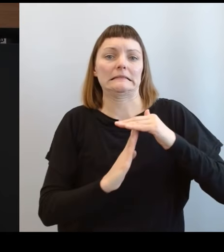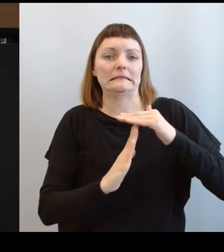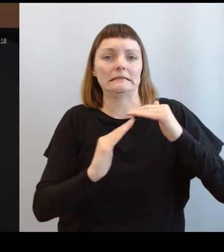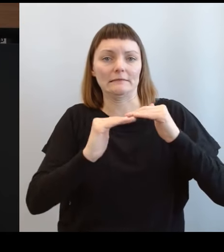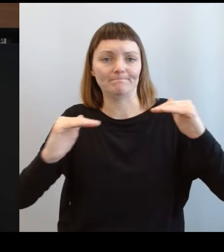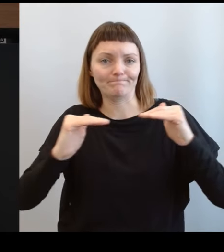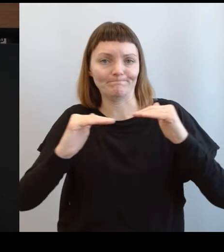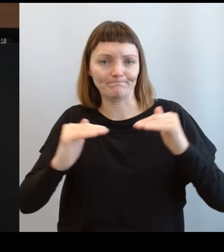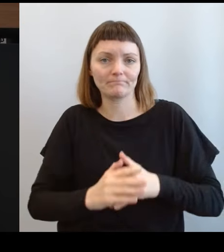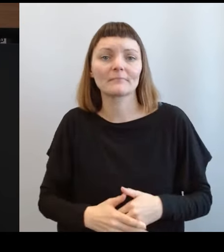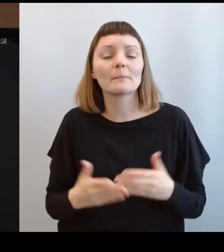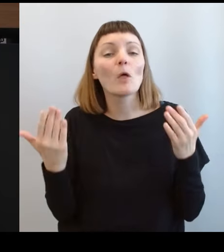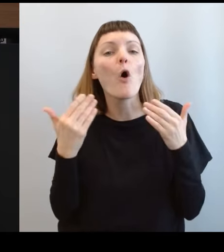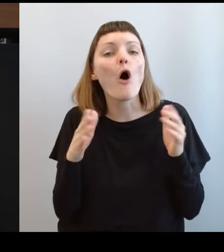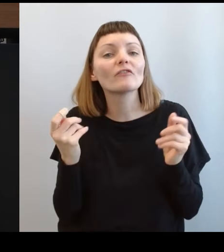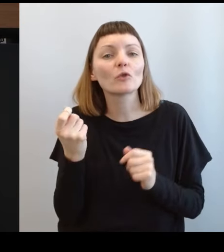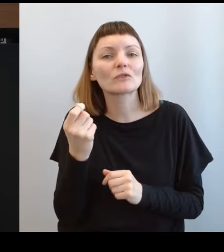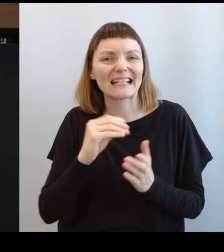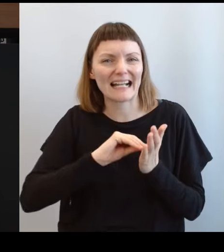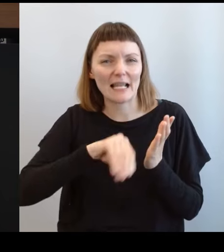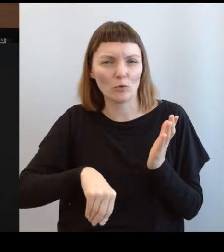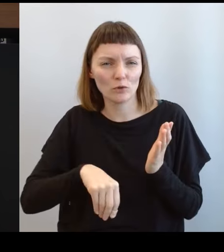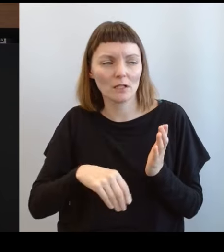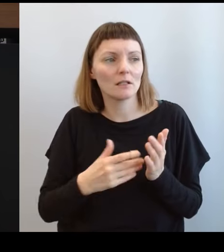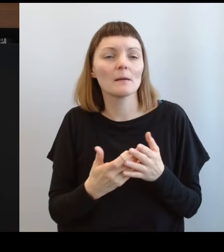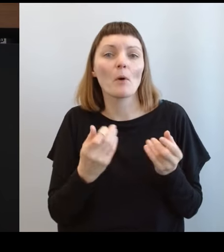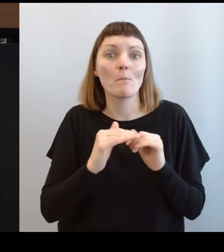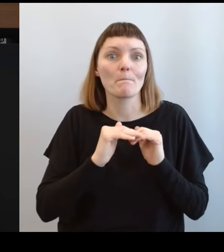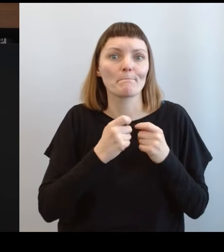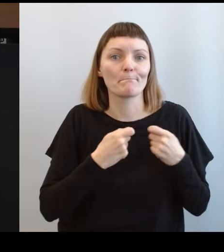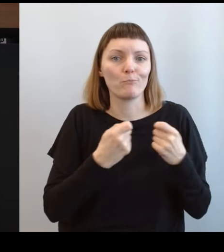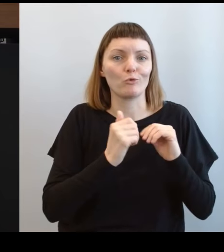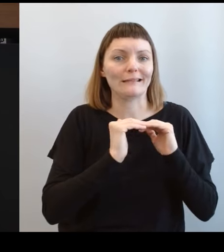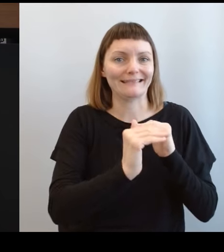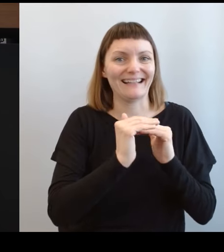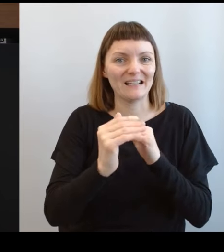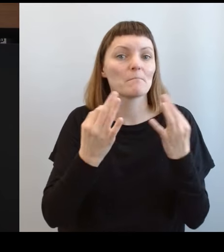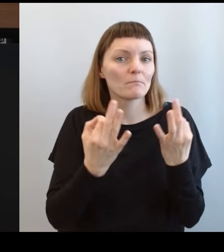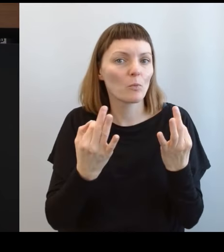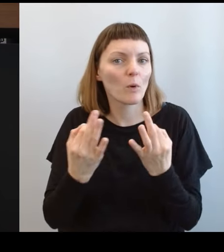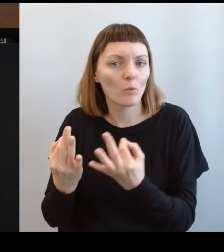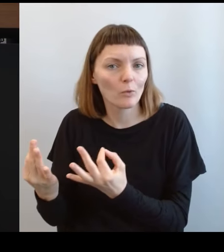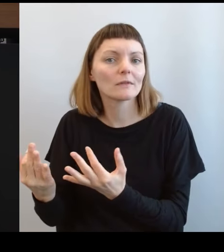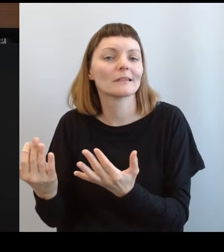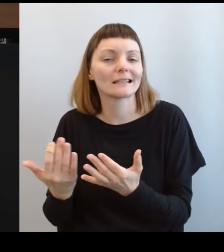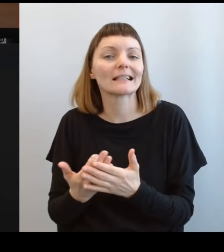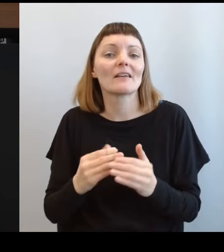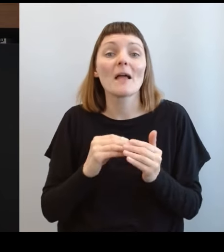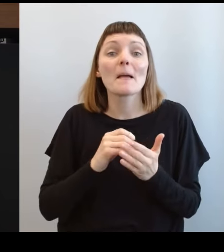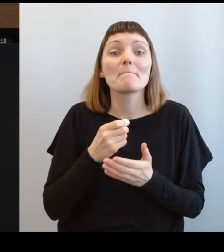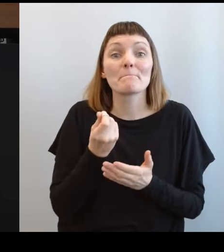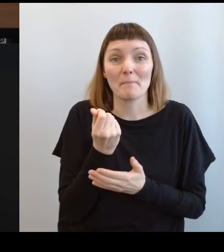brauchen, um die aktuelle Mietpreisentwicklung einzudämmen. Und dies hat die Berliner SPD Fraktion immer wieder auch gefordert.